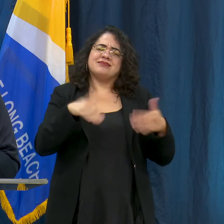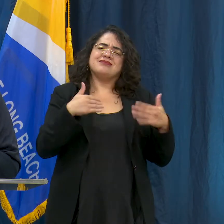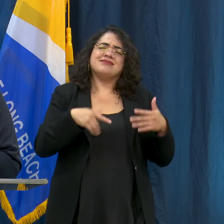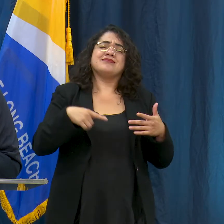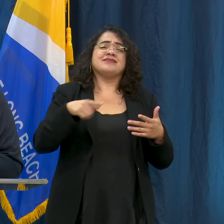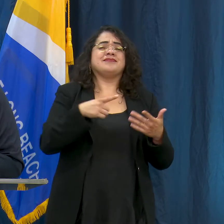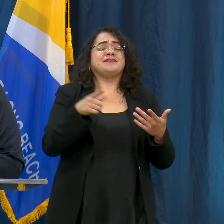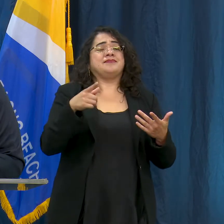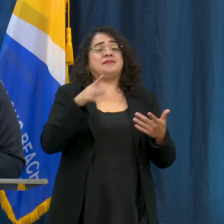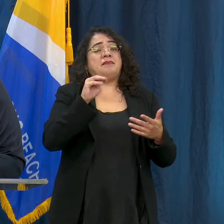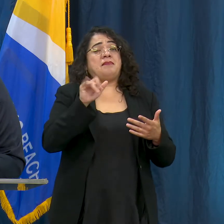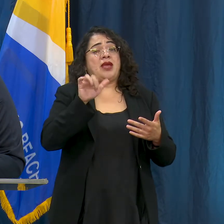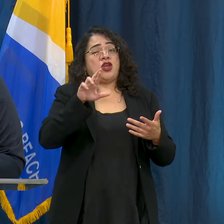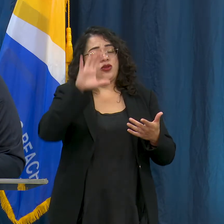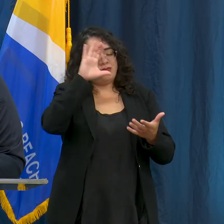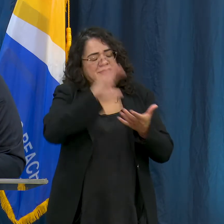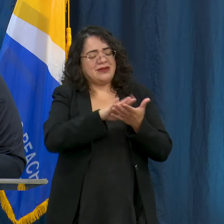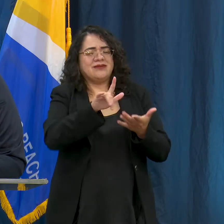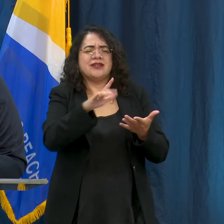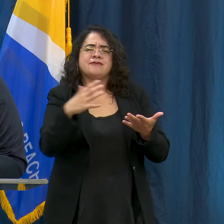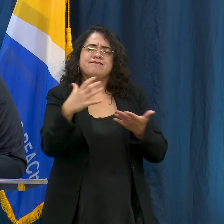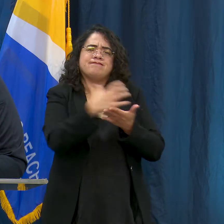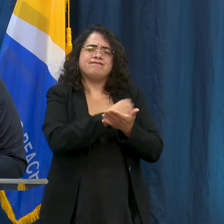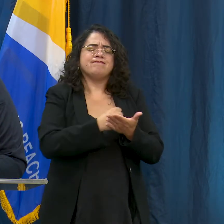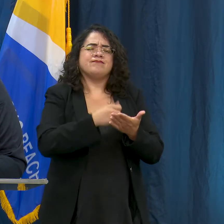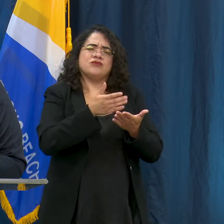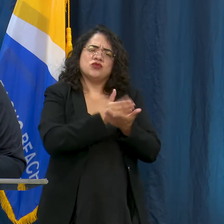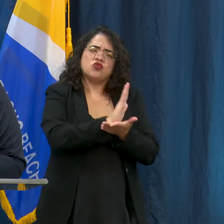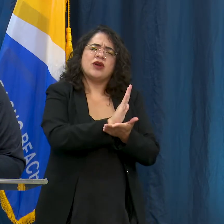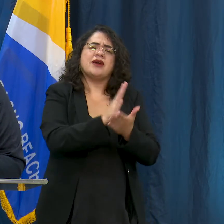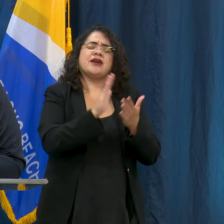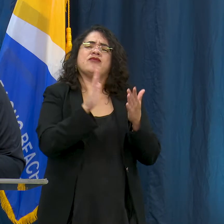dades de cualquier otro estudiante ahora en momento de un Camino Claro hacia la